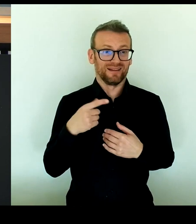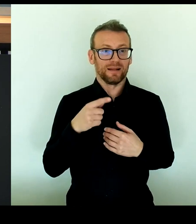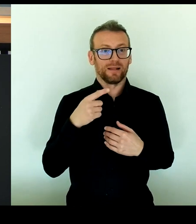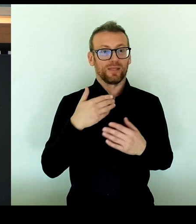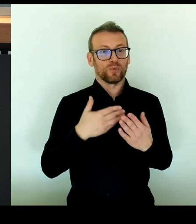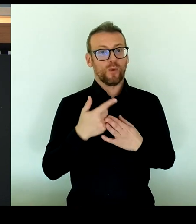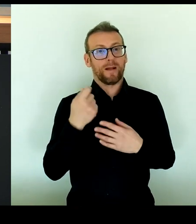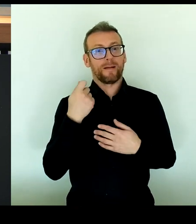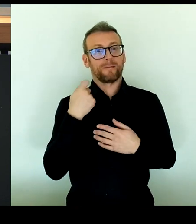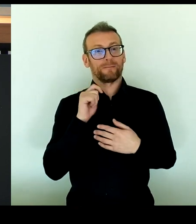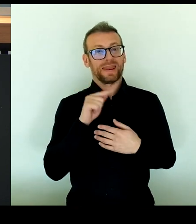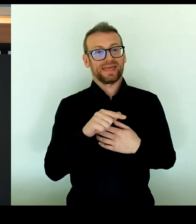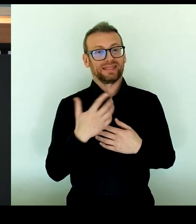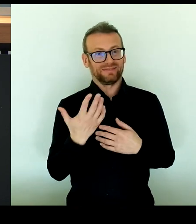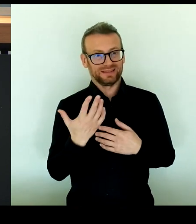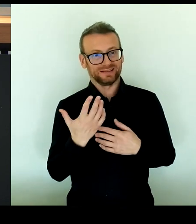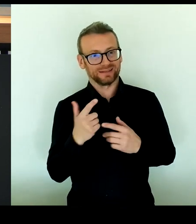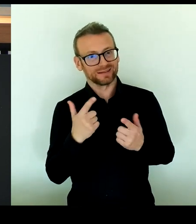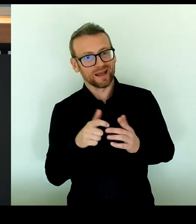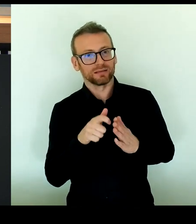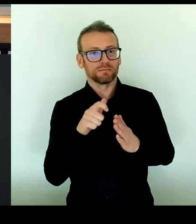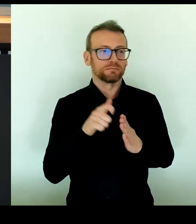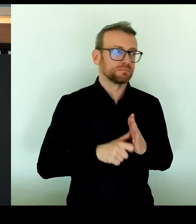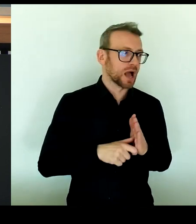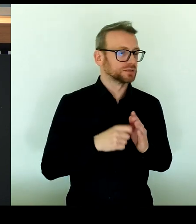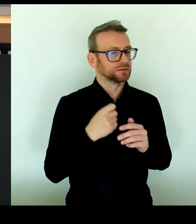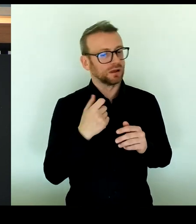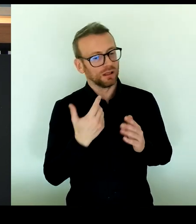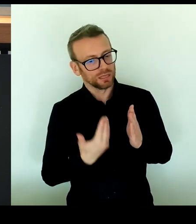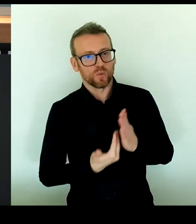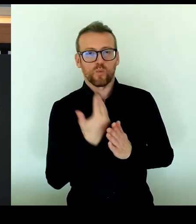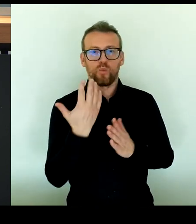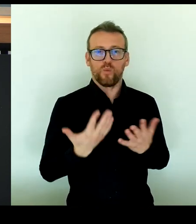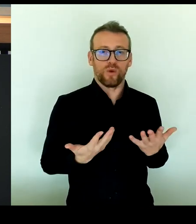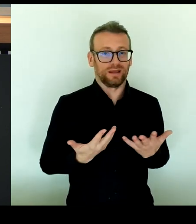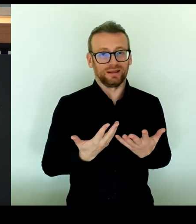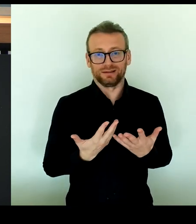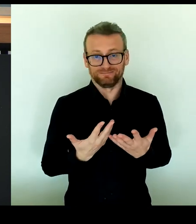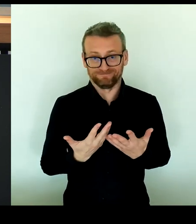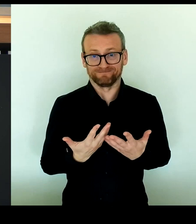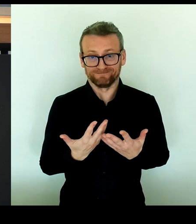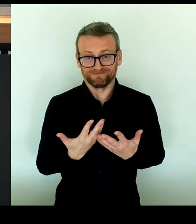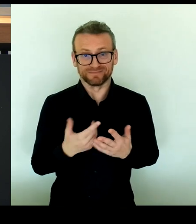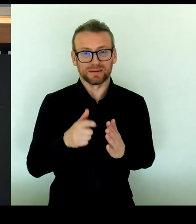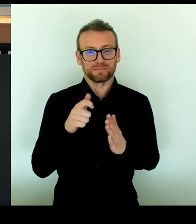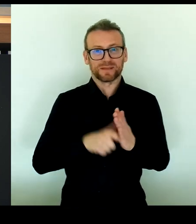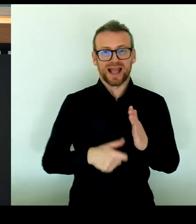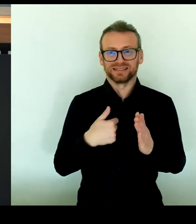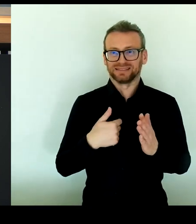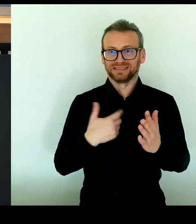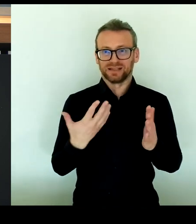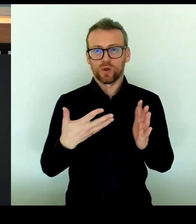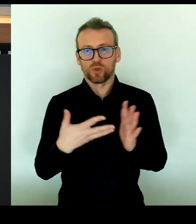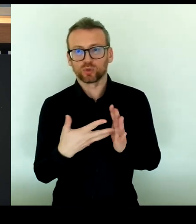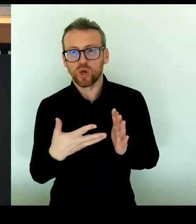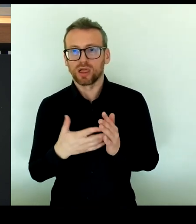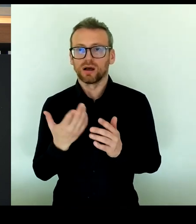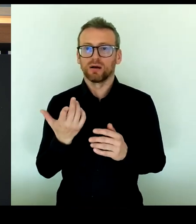Hier muss sich dringend etwas ändern. Gerne beraten wir hierzu erneut. Die Pandemie hat uns vor Augen geführt,